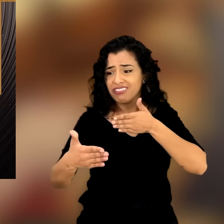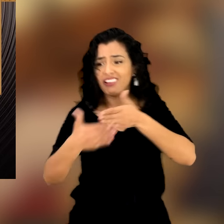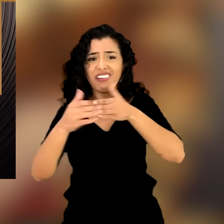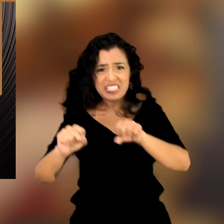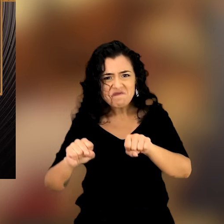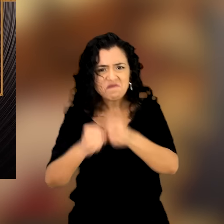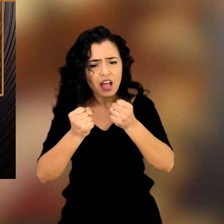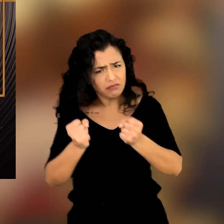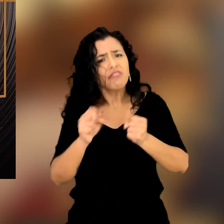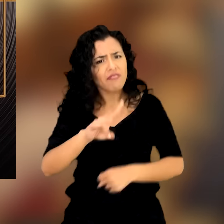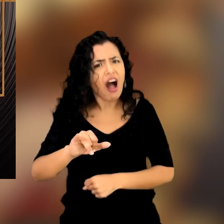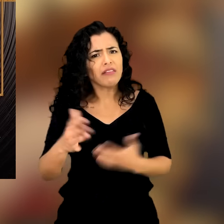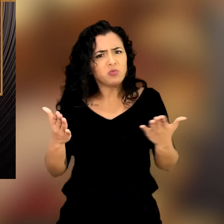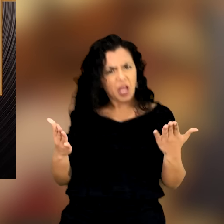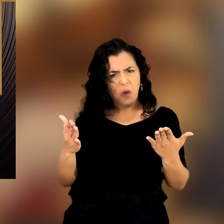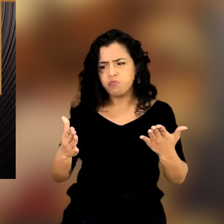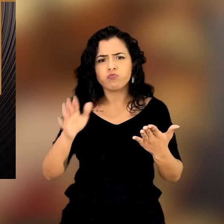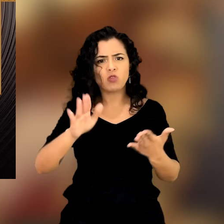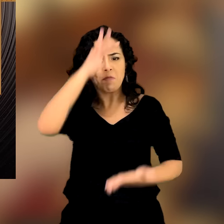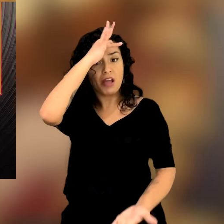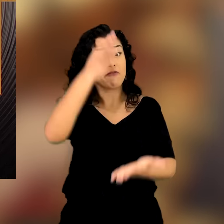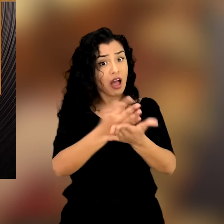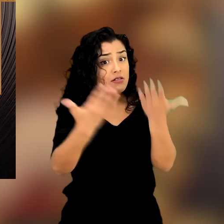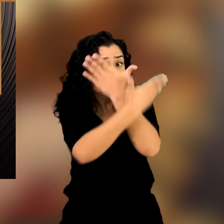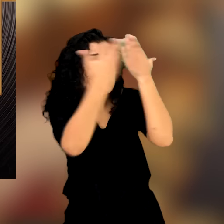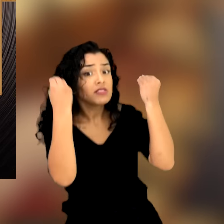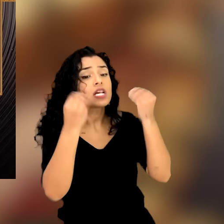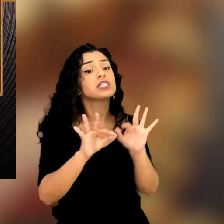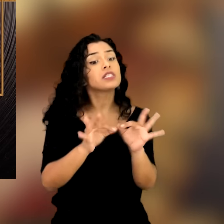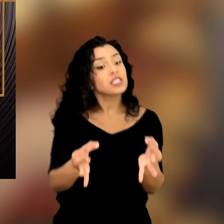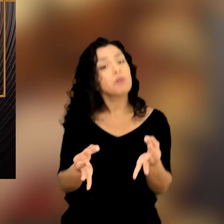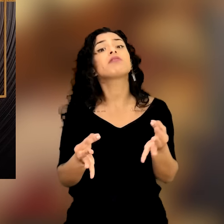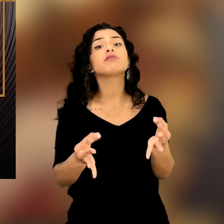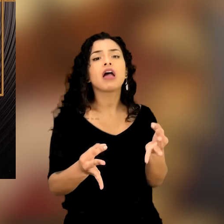Ação e reação beba um café reabasteça Não se esqueça, simplicidade de ponta cabeça